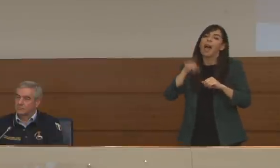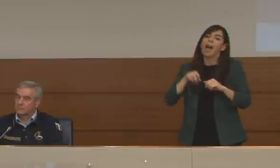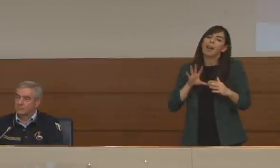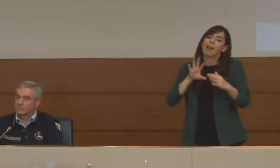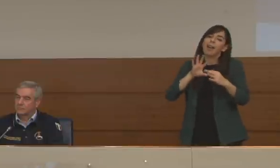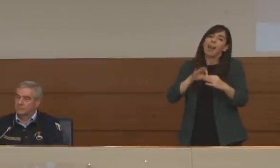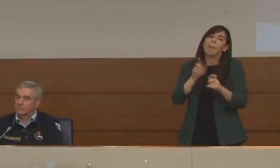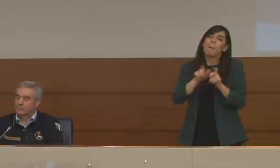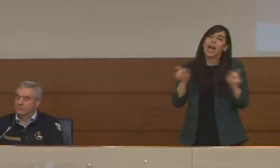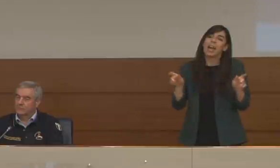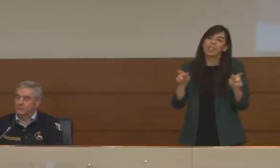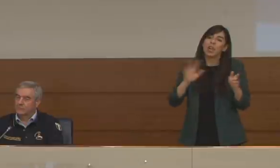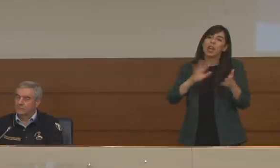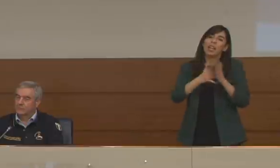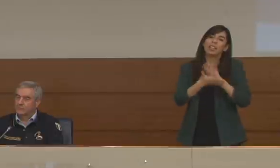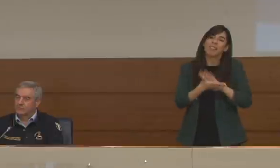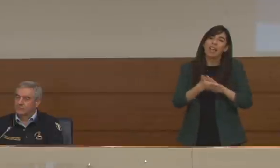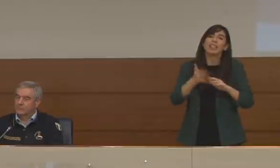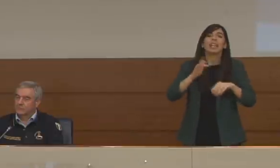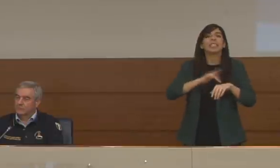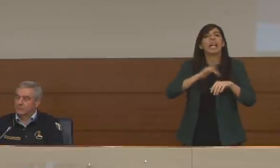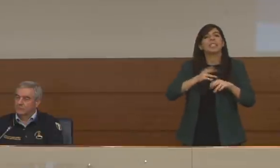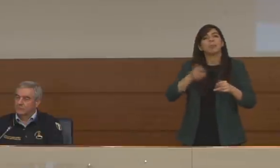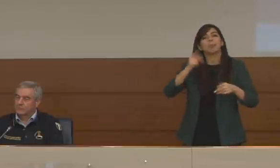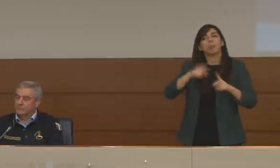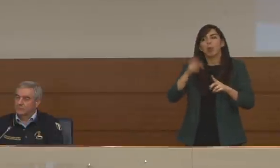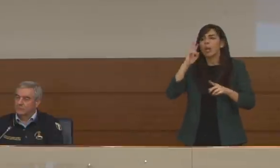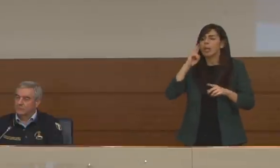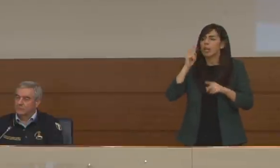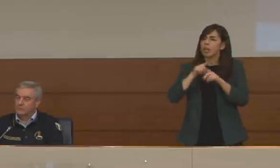Cioè, ricordiamoci che noi abbiamo passato settimane drammatiche, stiamo passando